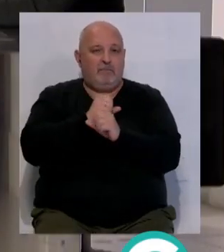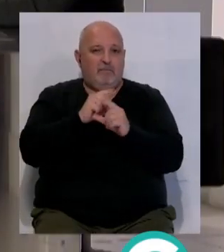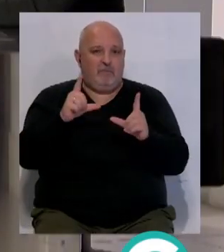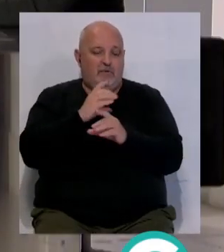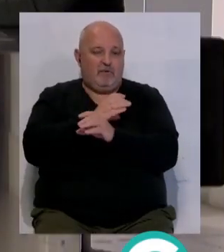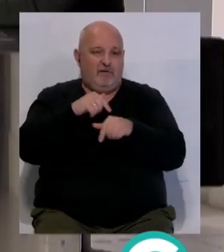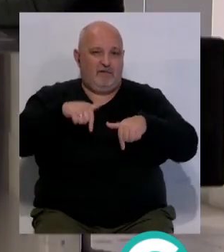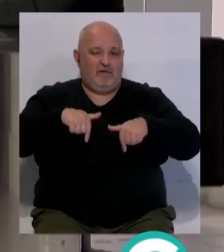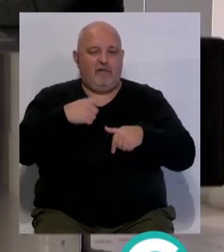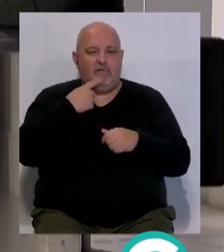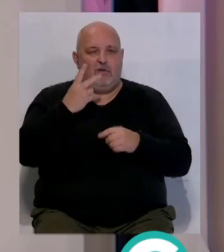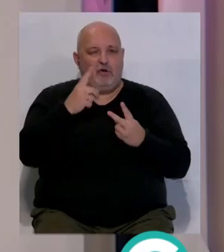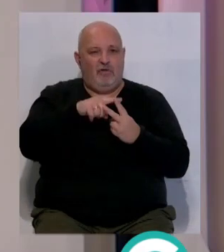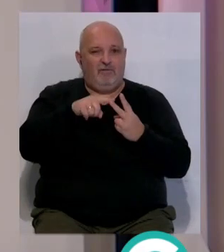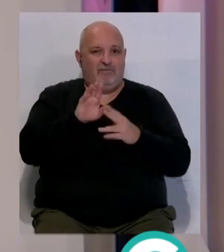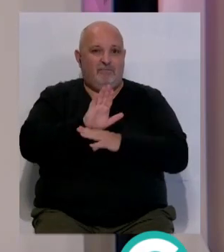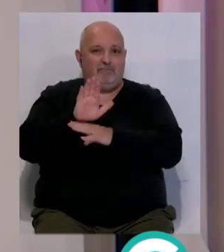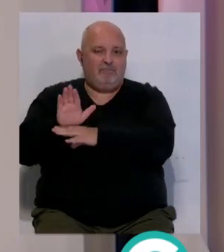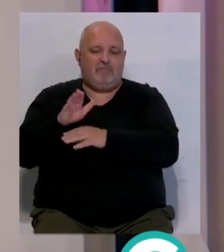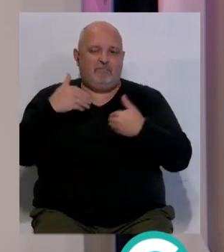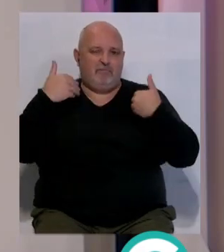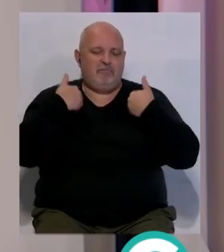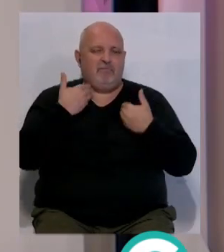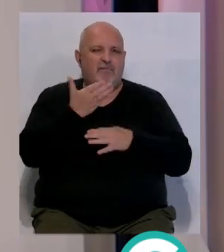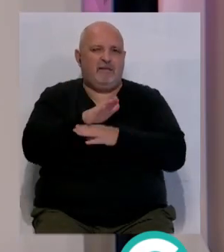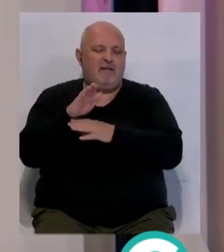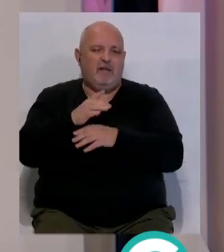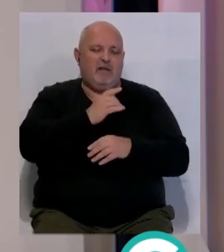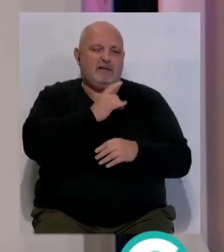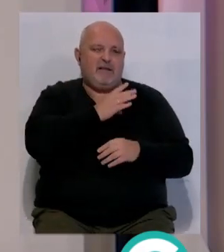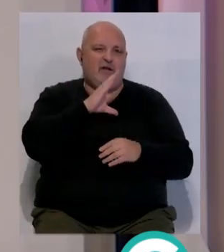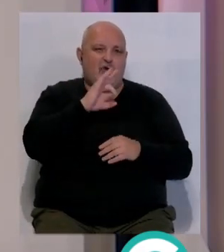Jesús Ortiz y Pedro Miguel Sánchez marmolejo representantes de comisiones obreras en airbus